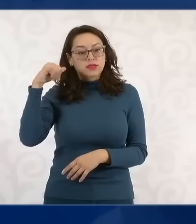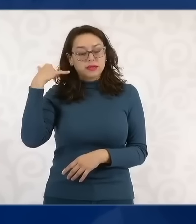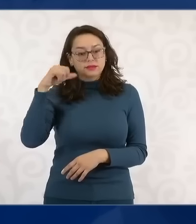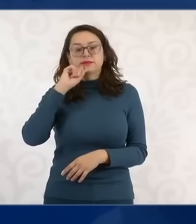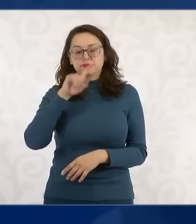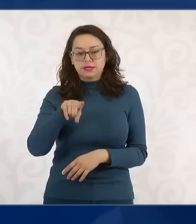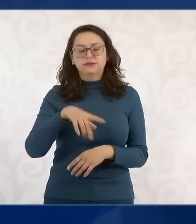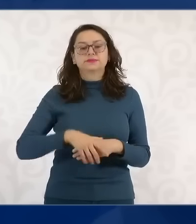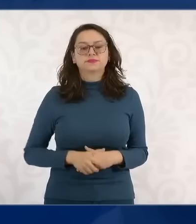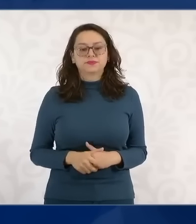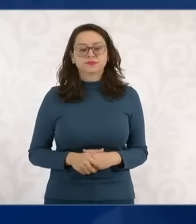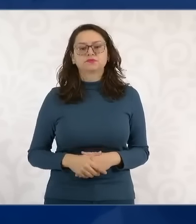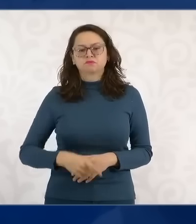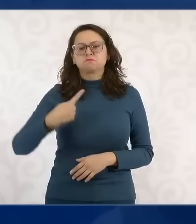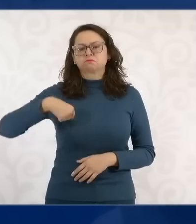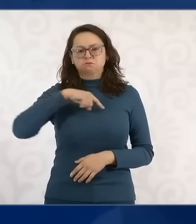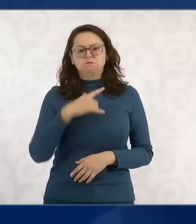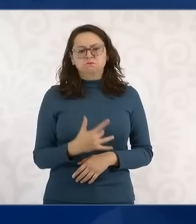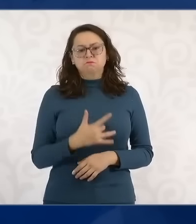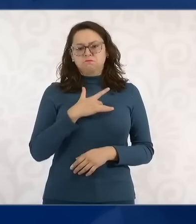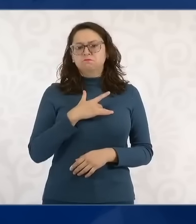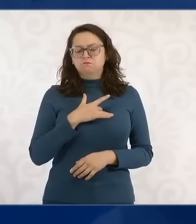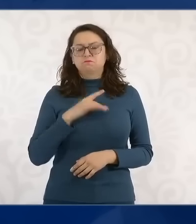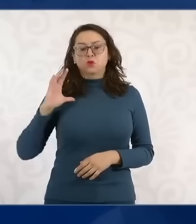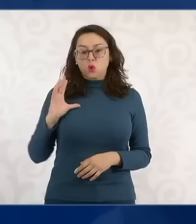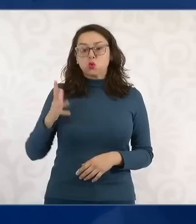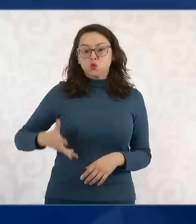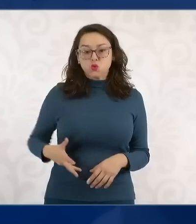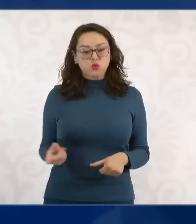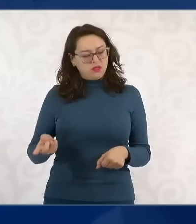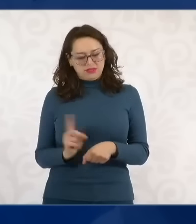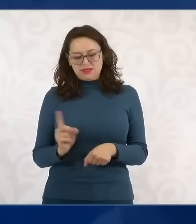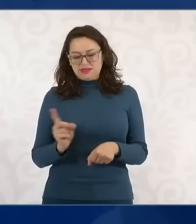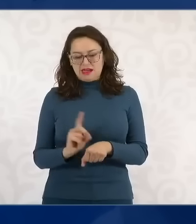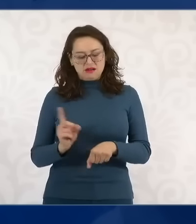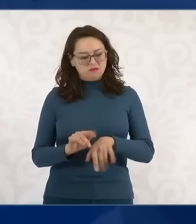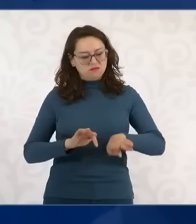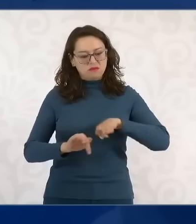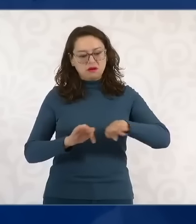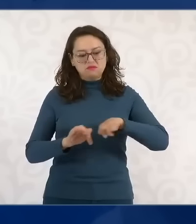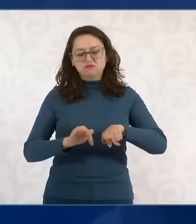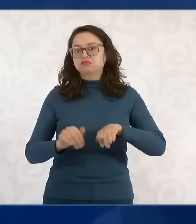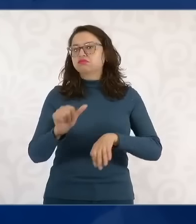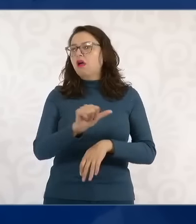Eh, nos sentimos muy orgullosos de todos los días llevar alimento eh nutritivo, saludable,